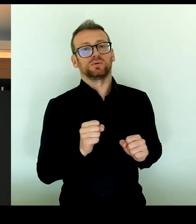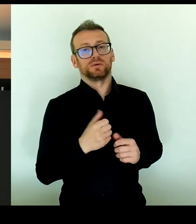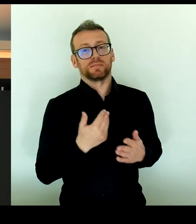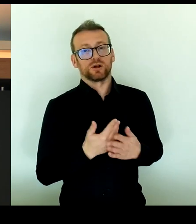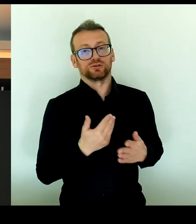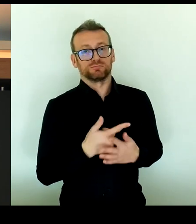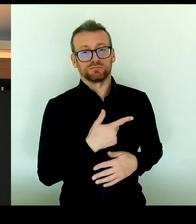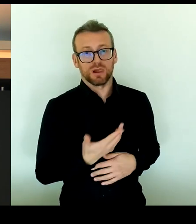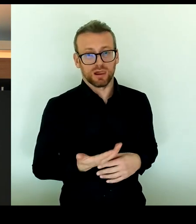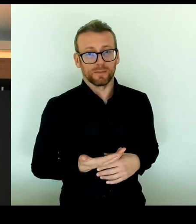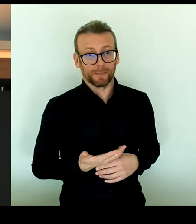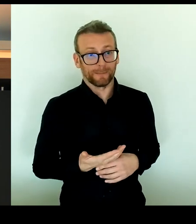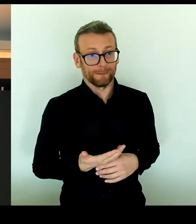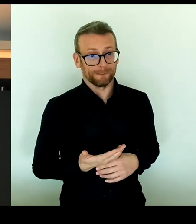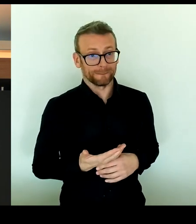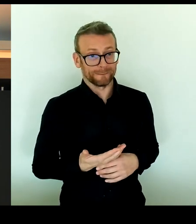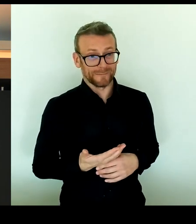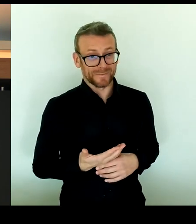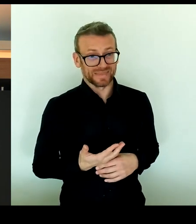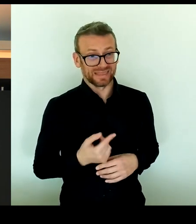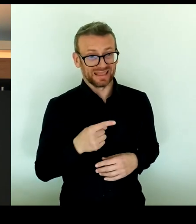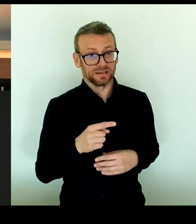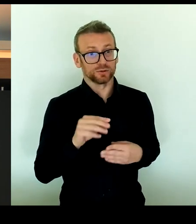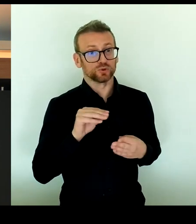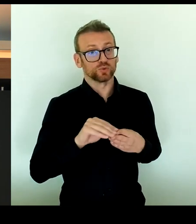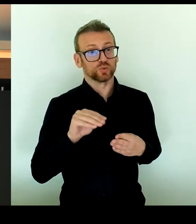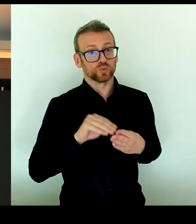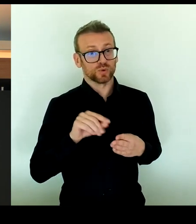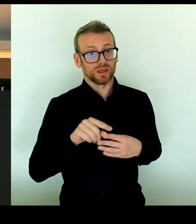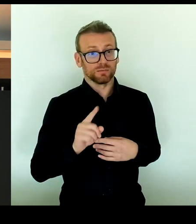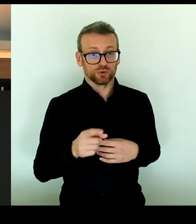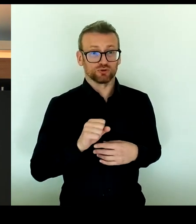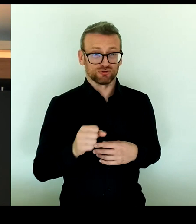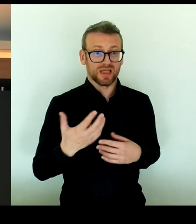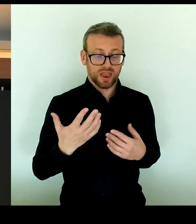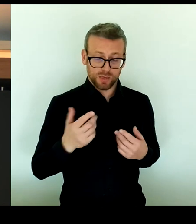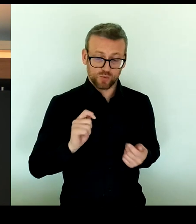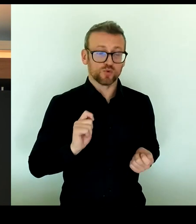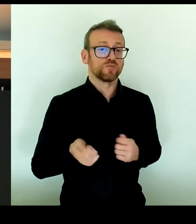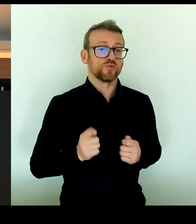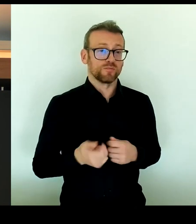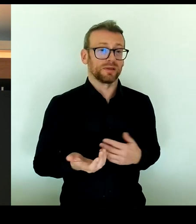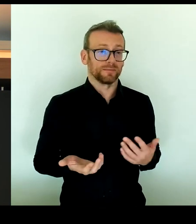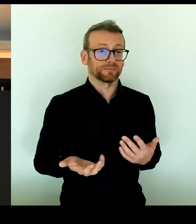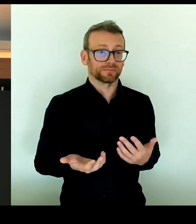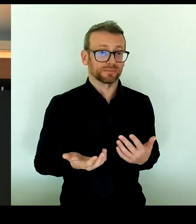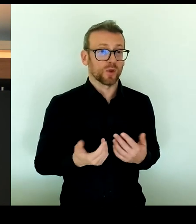noch eine umfangreiche Aufarbeitung aus, nicht nur aus datenschutzrechtlicher Perspektive.